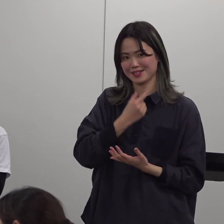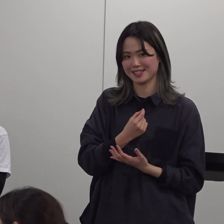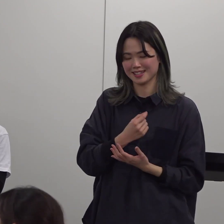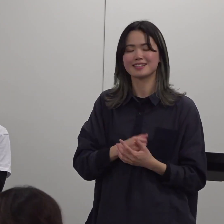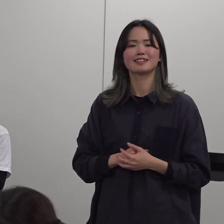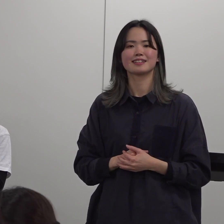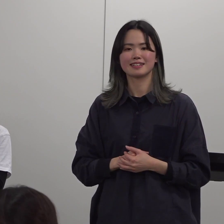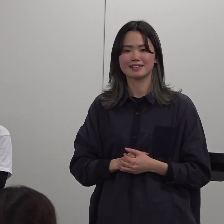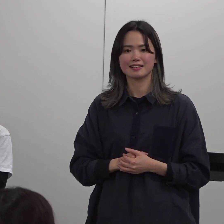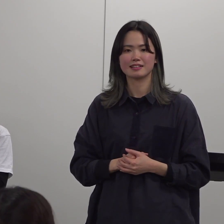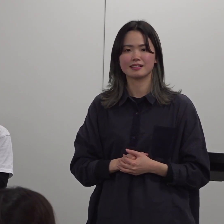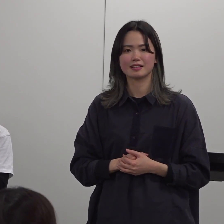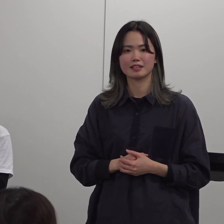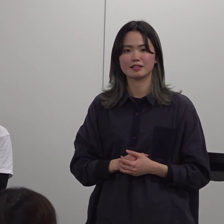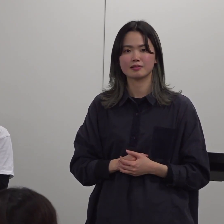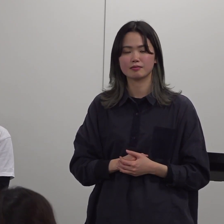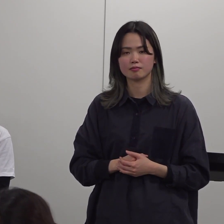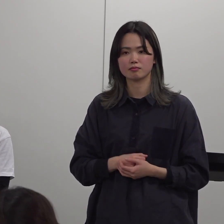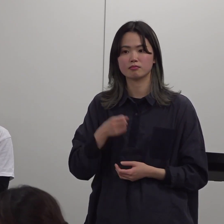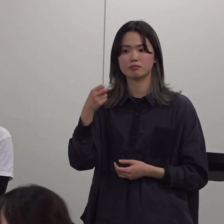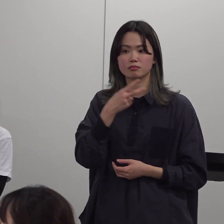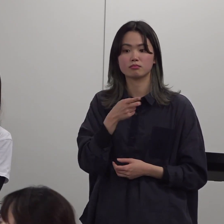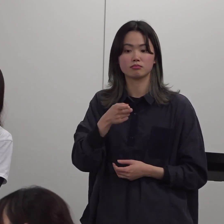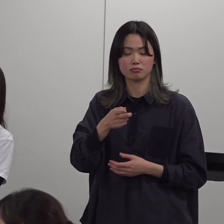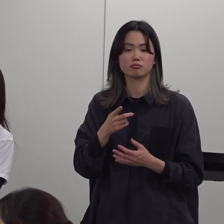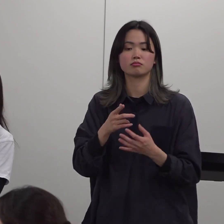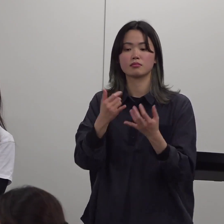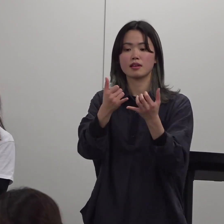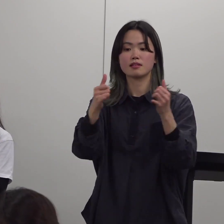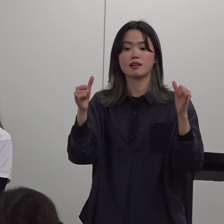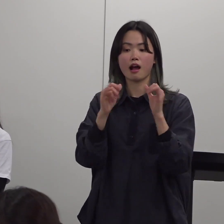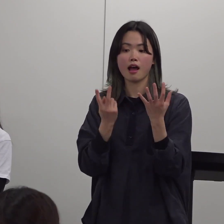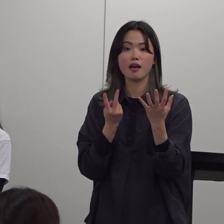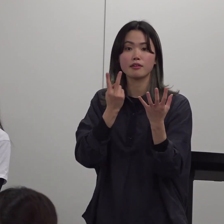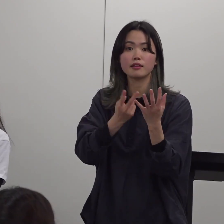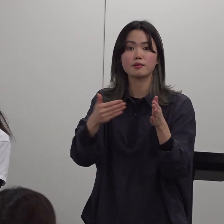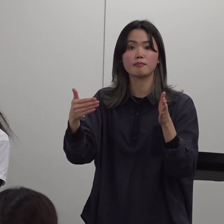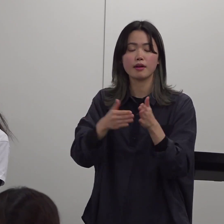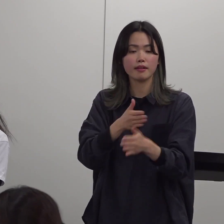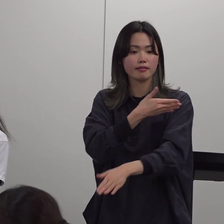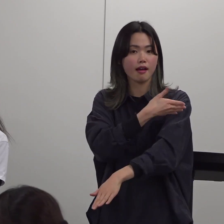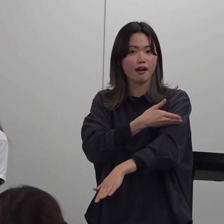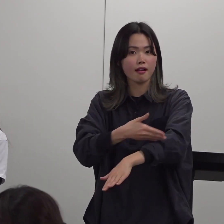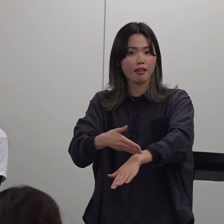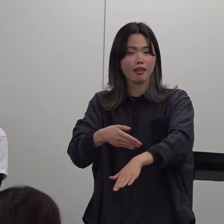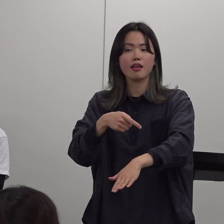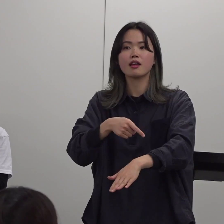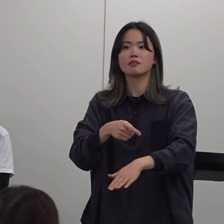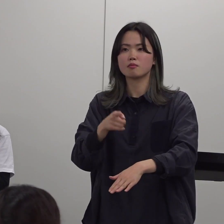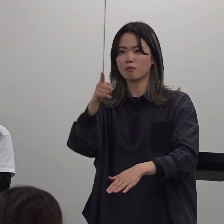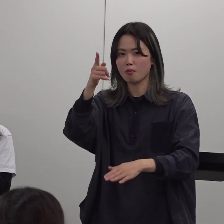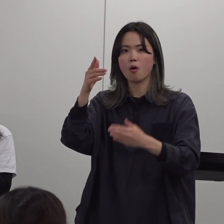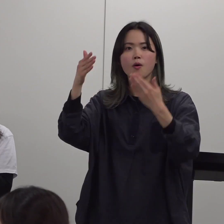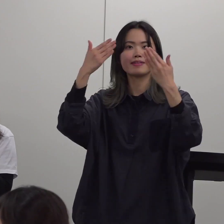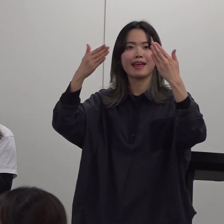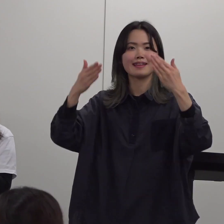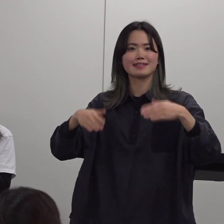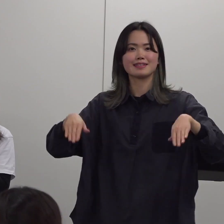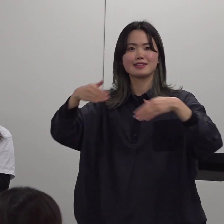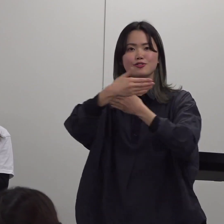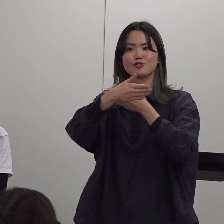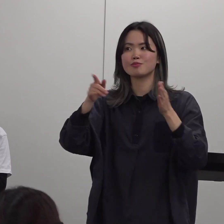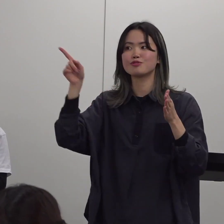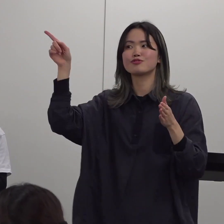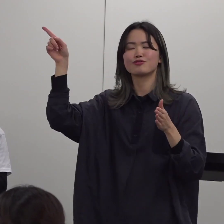またそのあたりの流れとか細かいことも出て左の展示ルームの方に展示されてますので